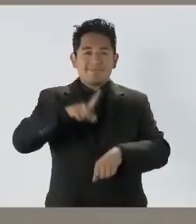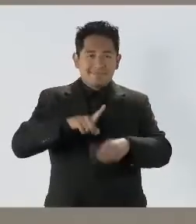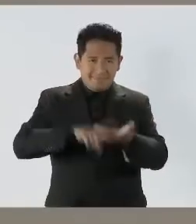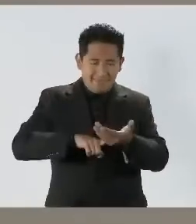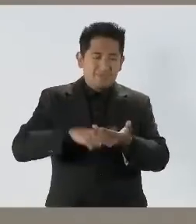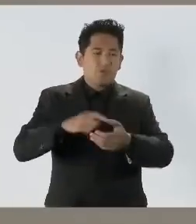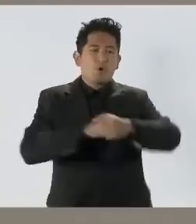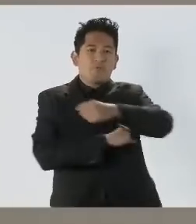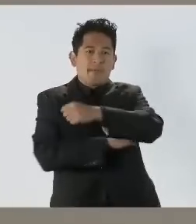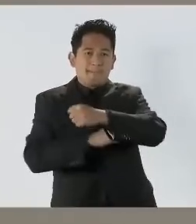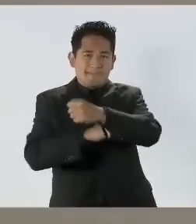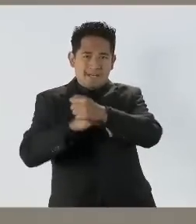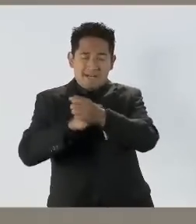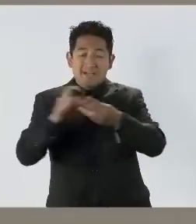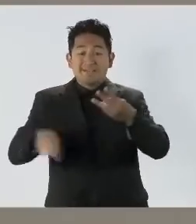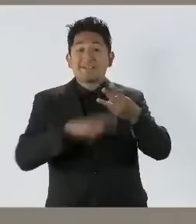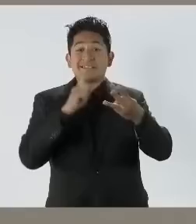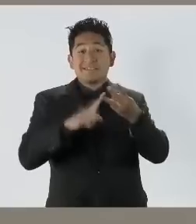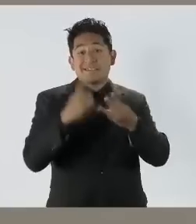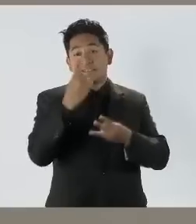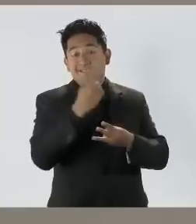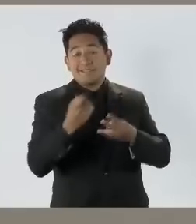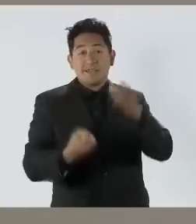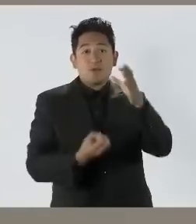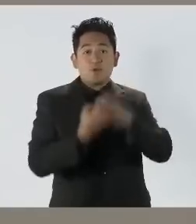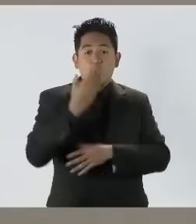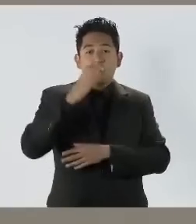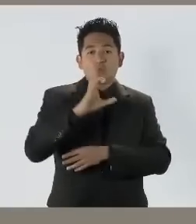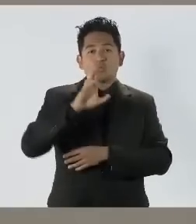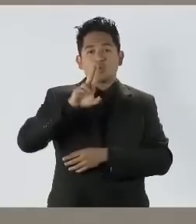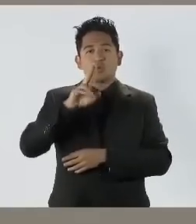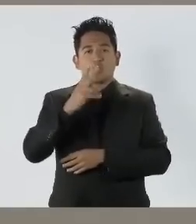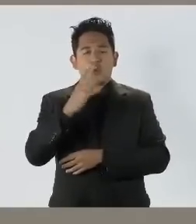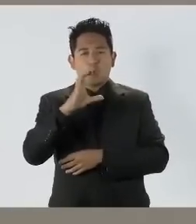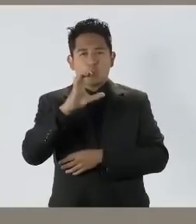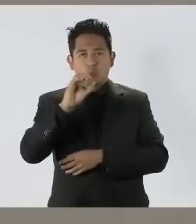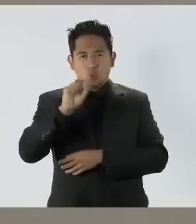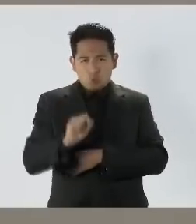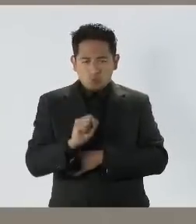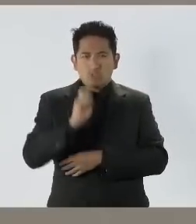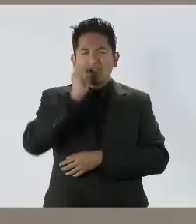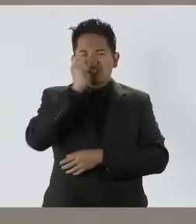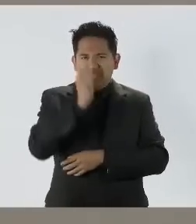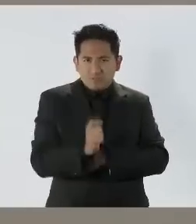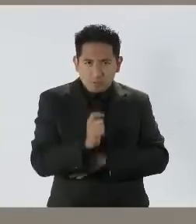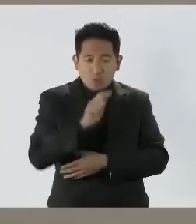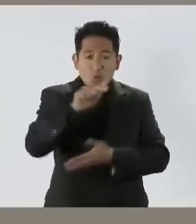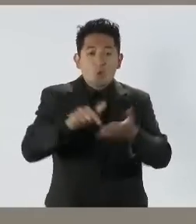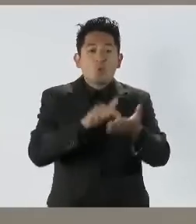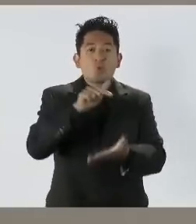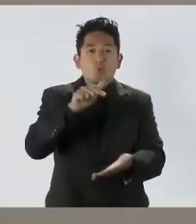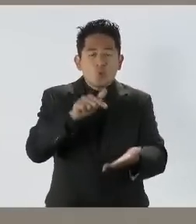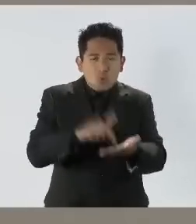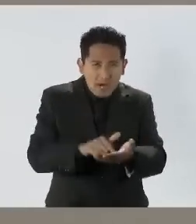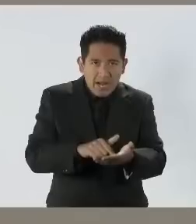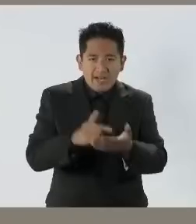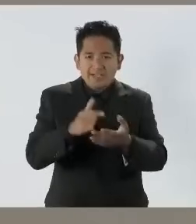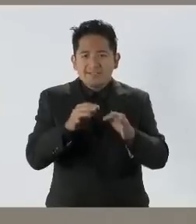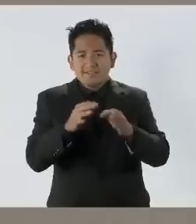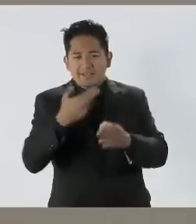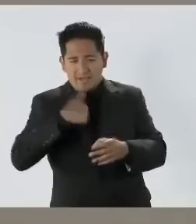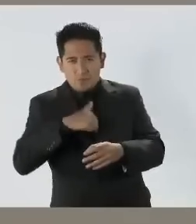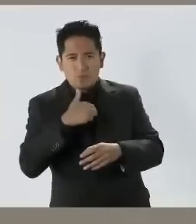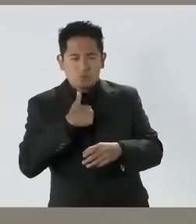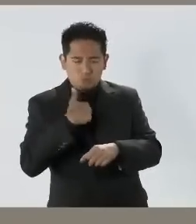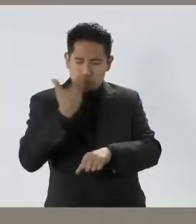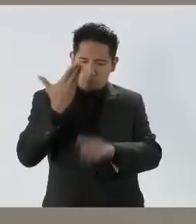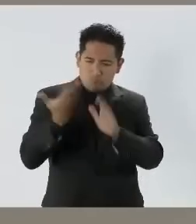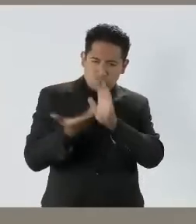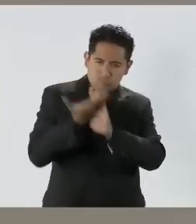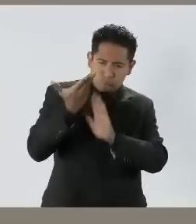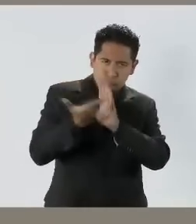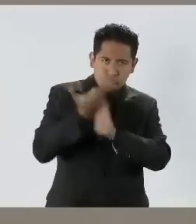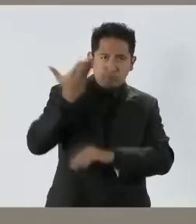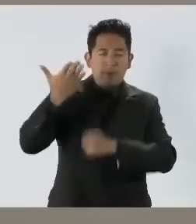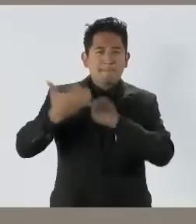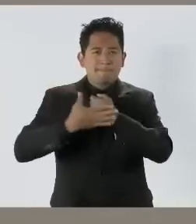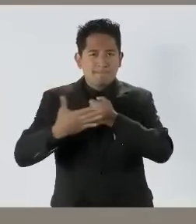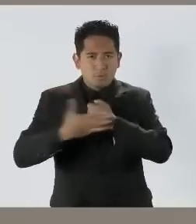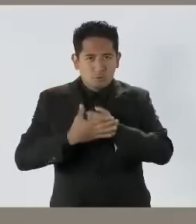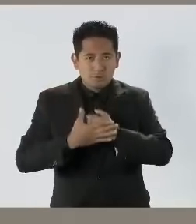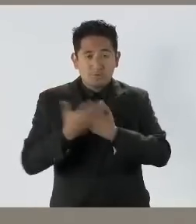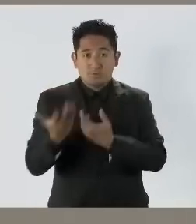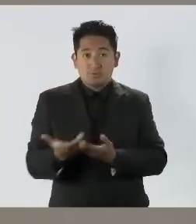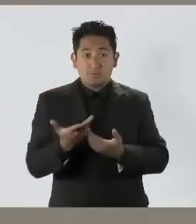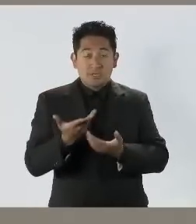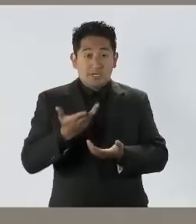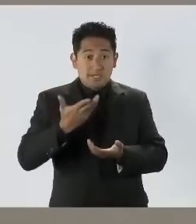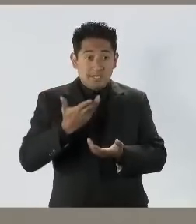cucos que son cooperativas o cunas comunitarias en esta ciudad la niñez será protegida sana y